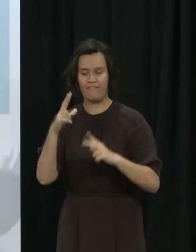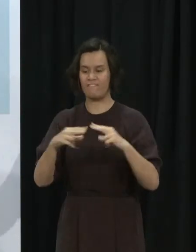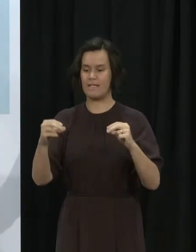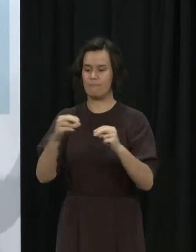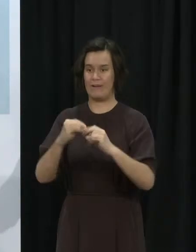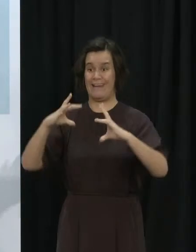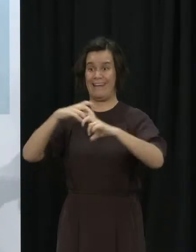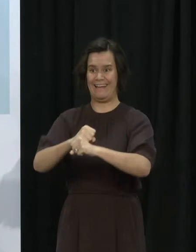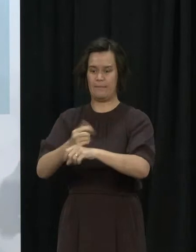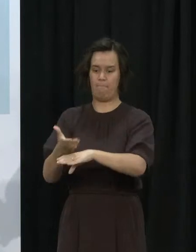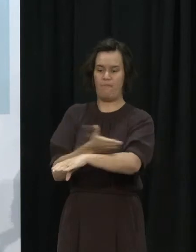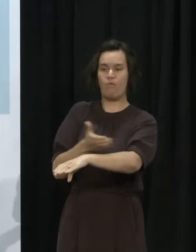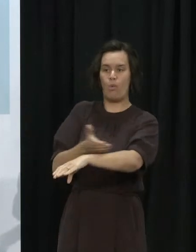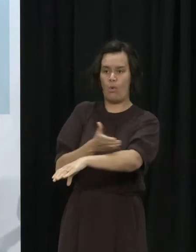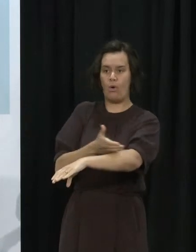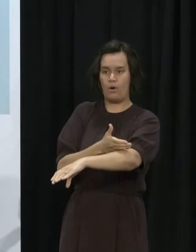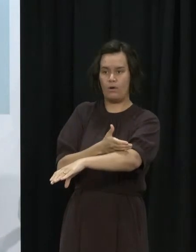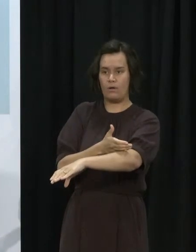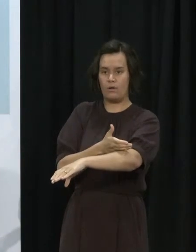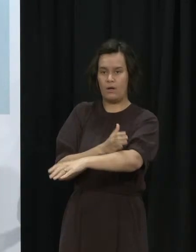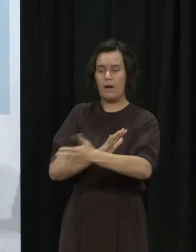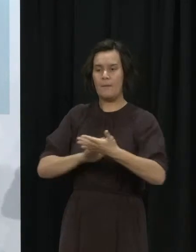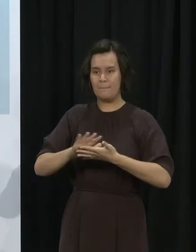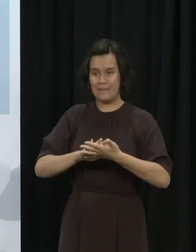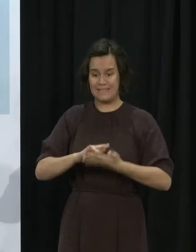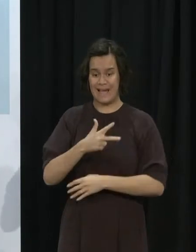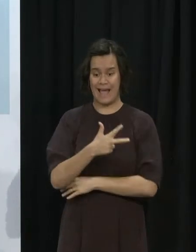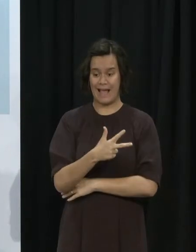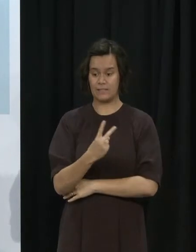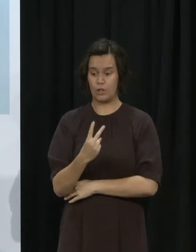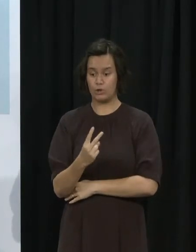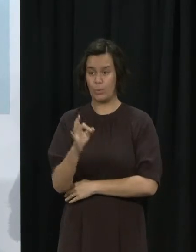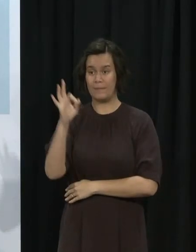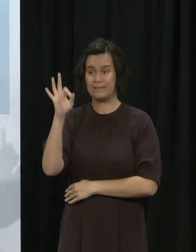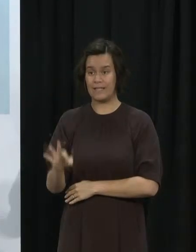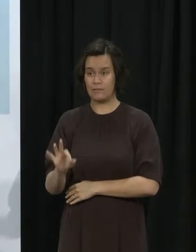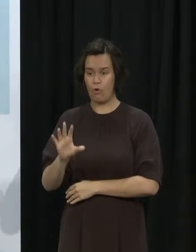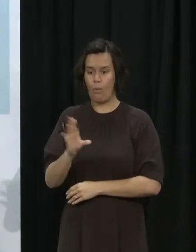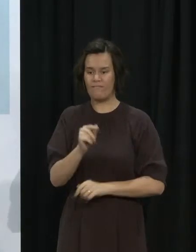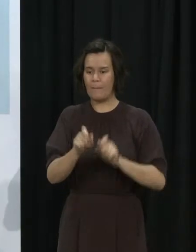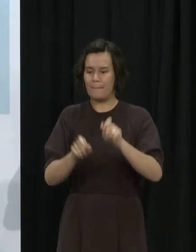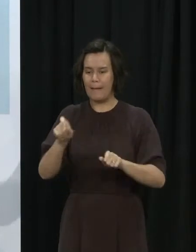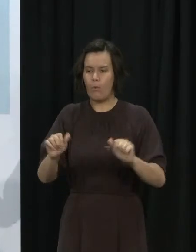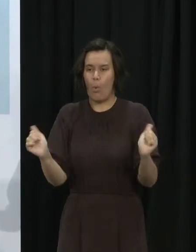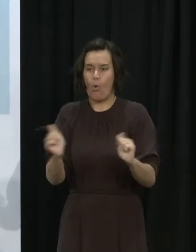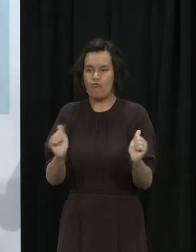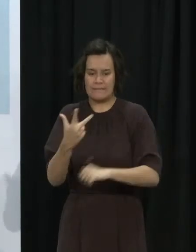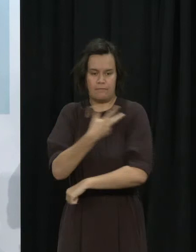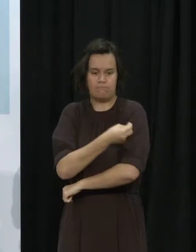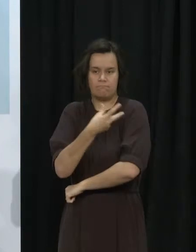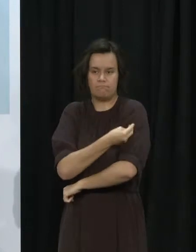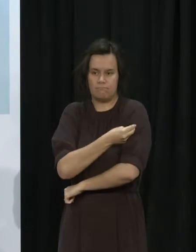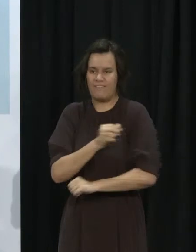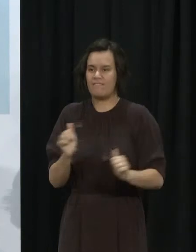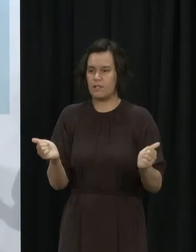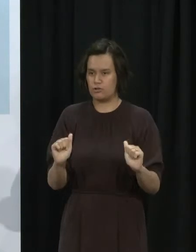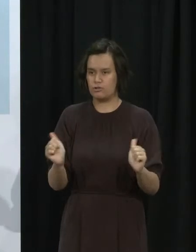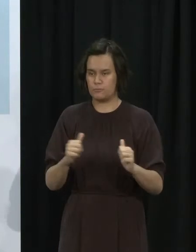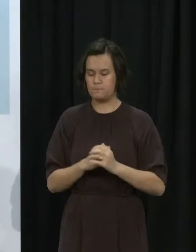tangata ki te tiki i to ratou booster mai i te ono marama ki te e wha marama i muri i to ratou horopeta tuarua. Ko te tikanga, tata ki te 3 miriona